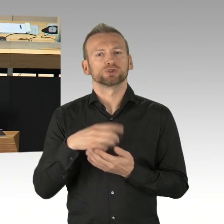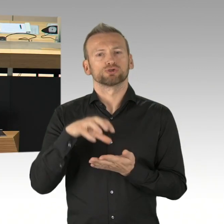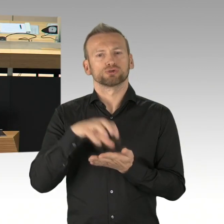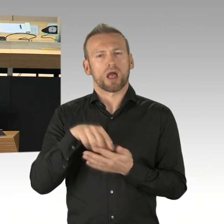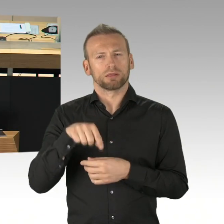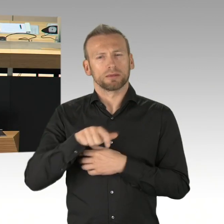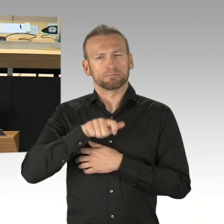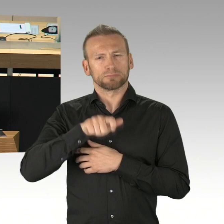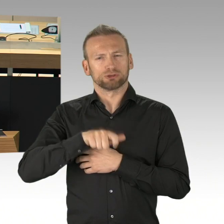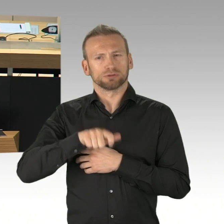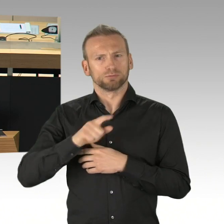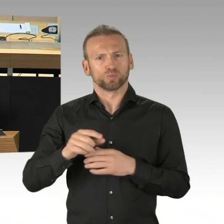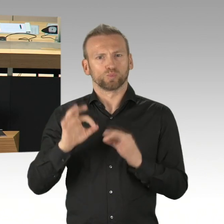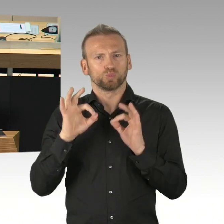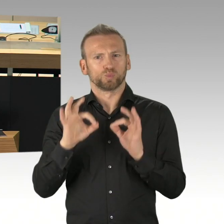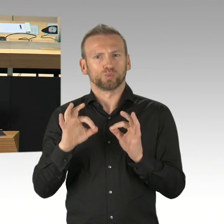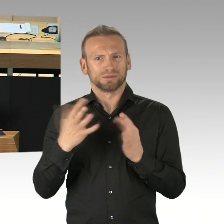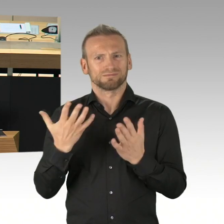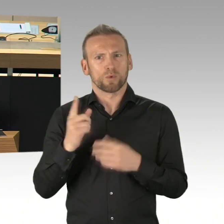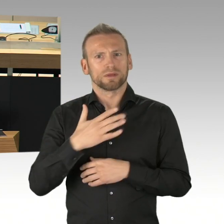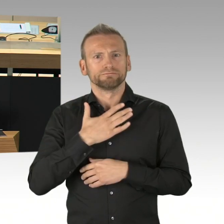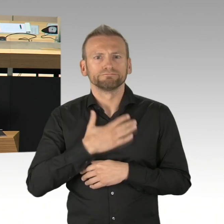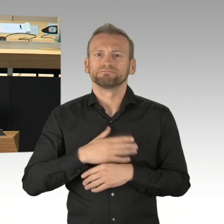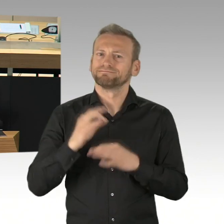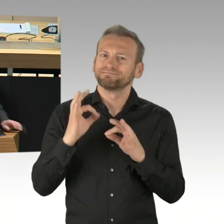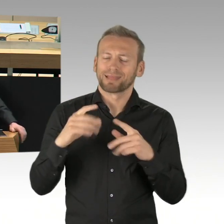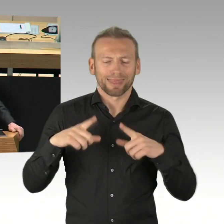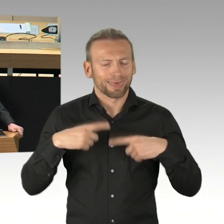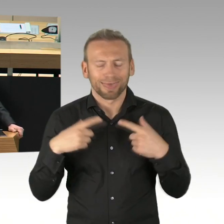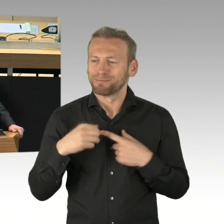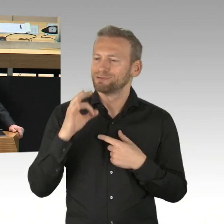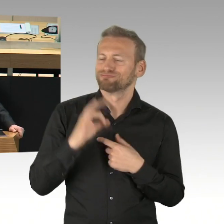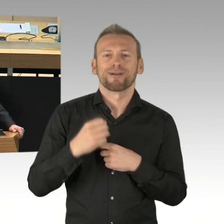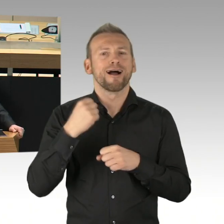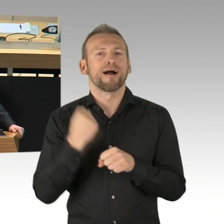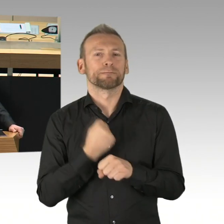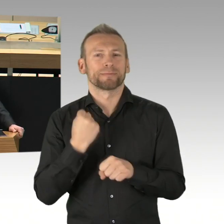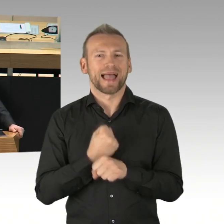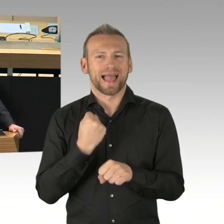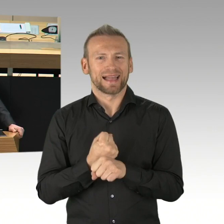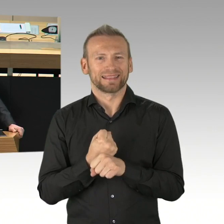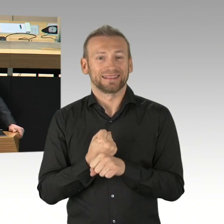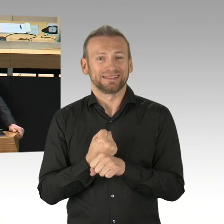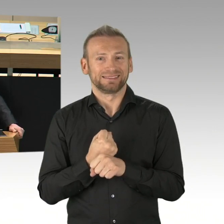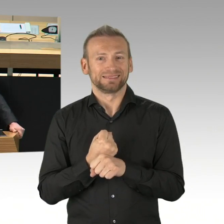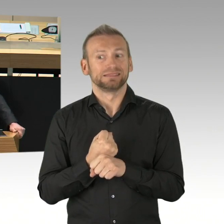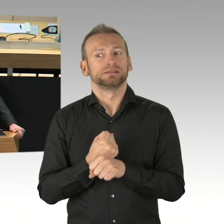das war meine letzte Rede in diesem Haus. (Zwischenrufe) Ich weiß, einige freut es.